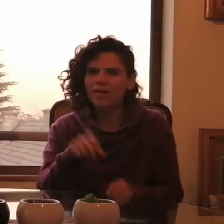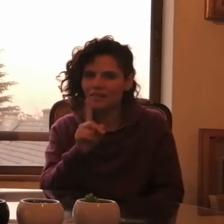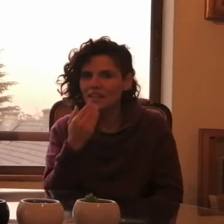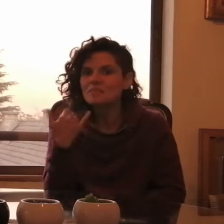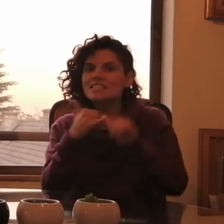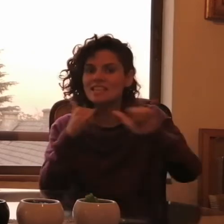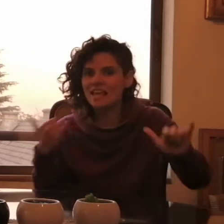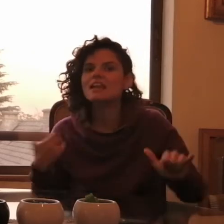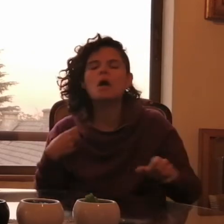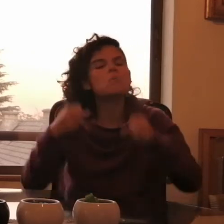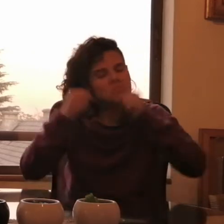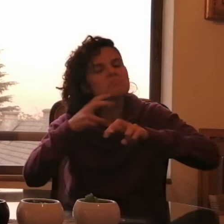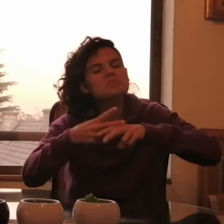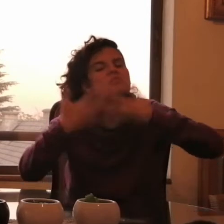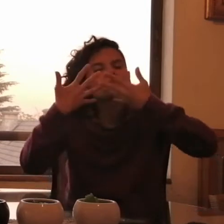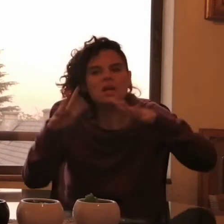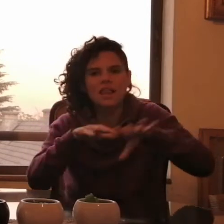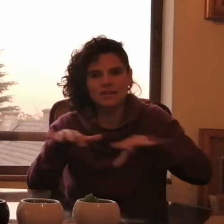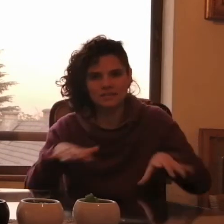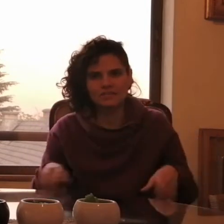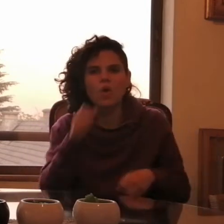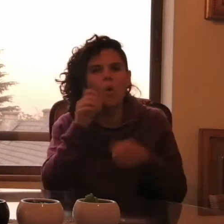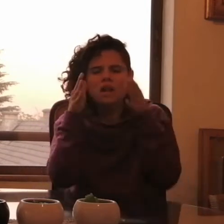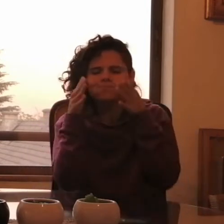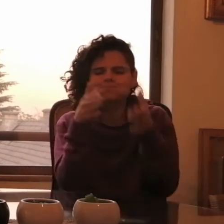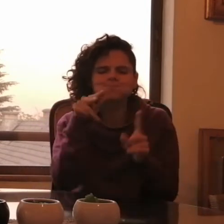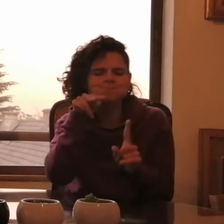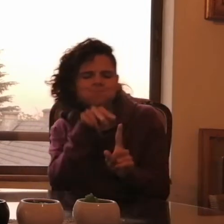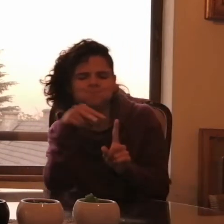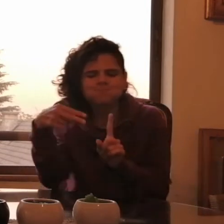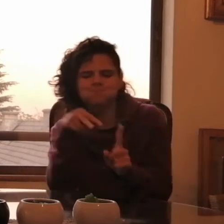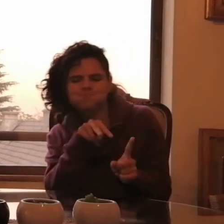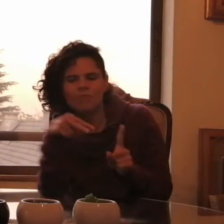puedes darle el valor que tú quieras y el enfoque que tú quieras a las cosas